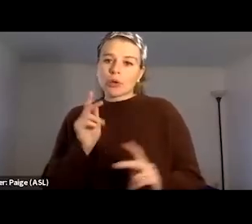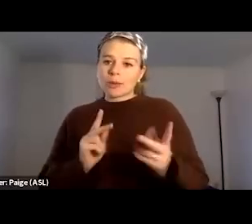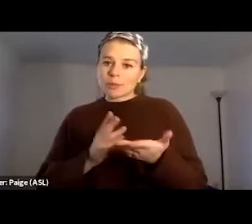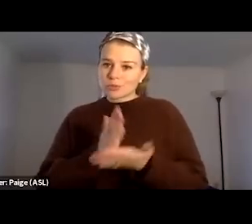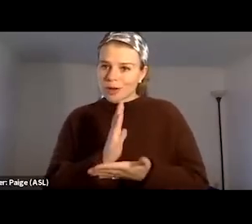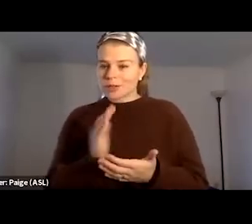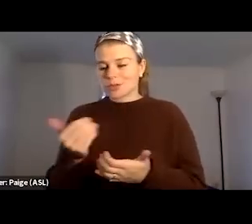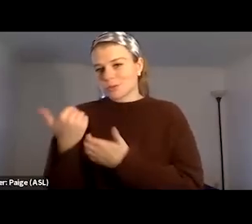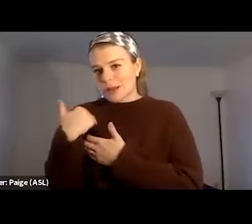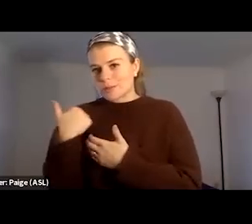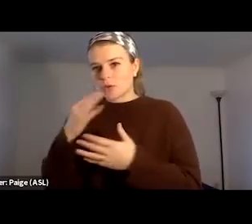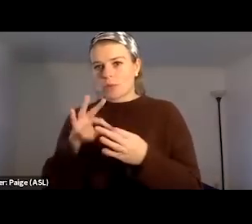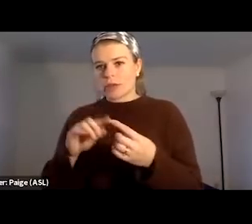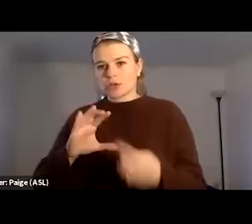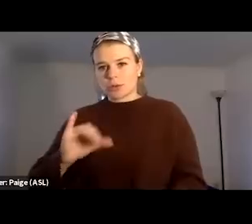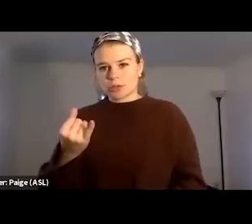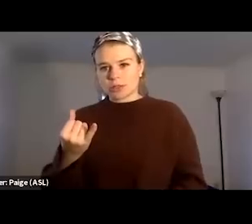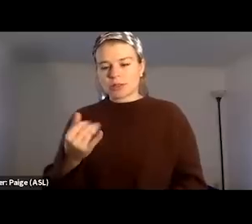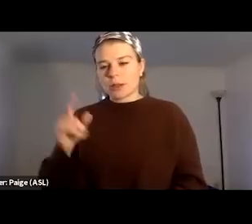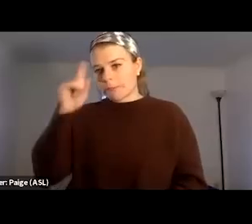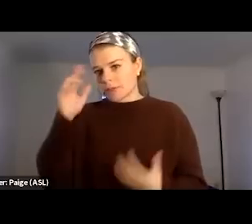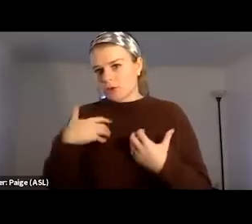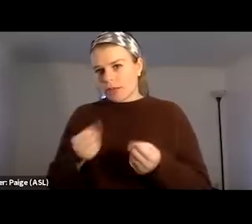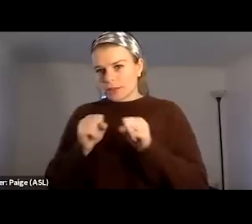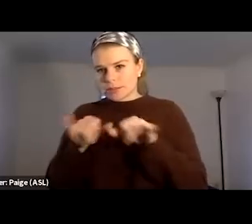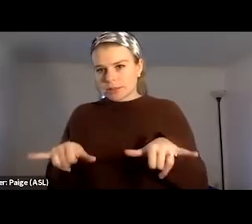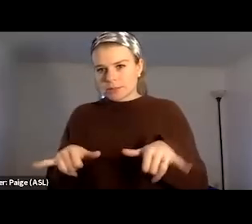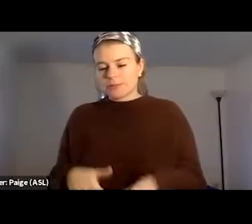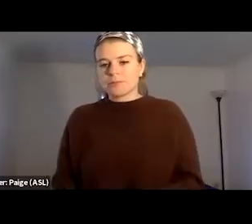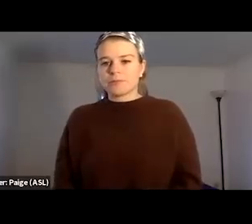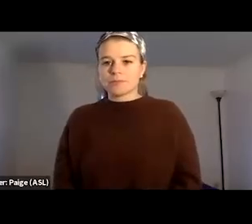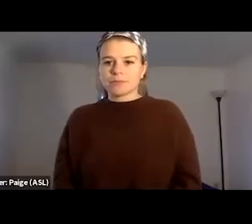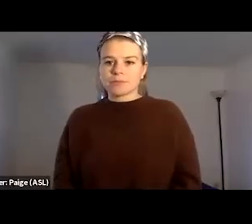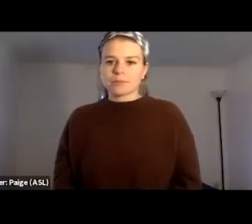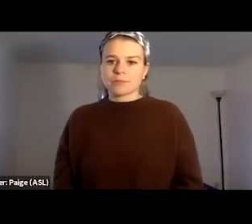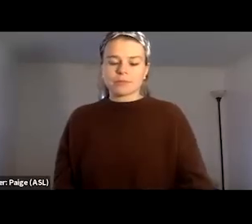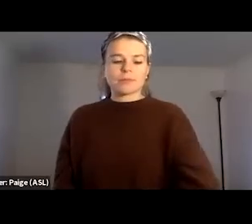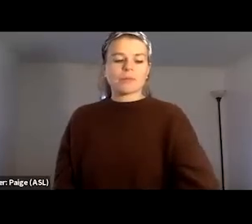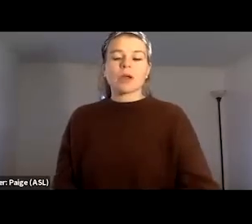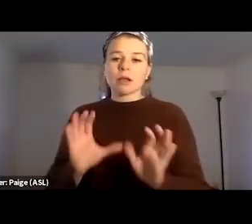en relación con el sistema de justicia y de salud mental. Clases sobre recursos, como la vivienda,